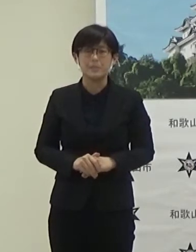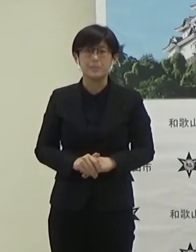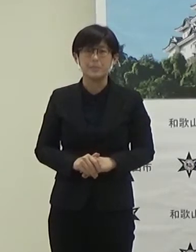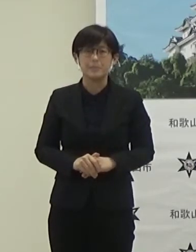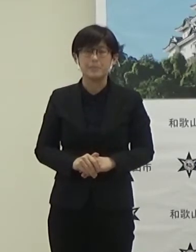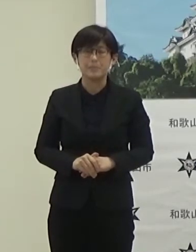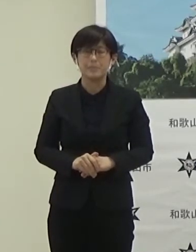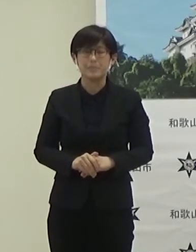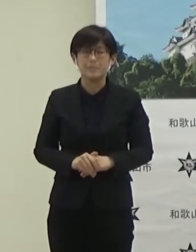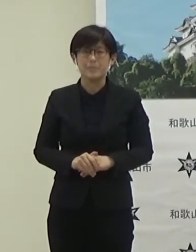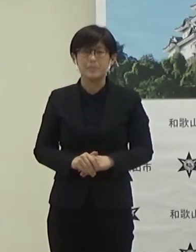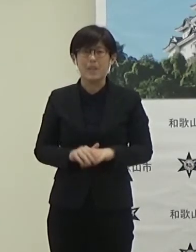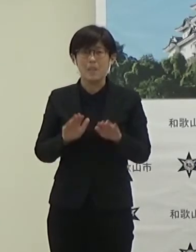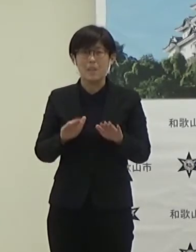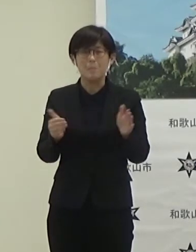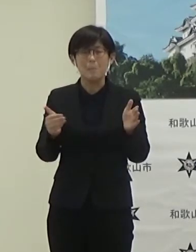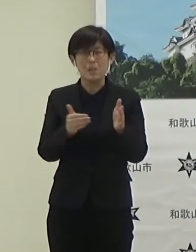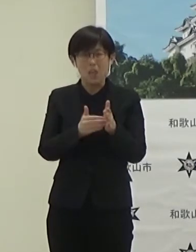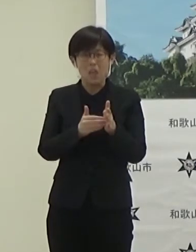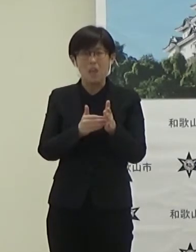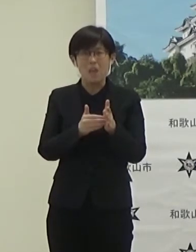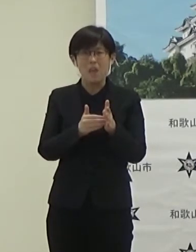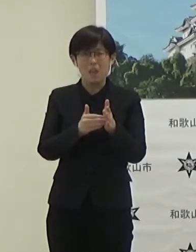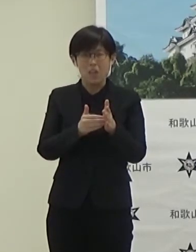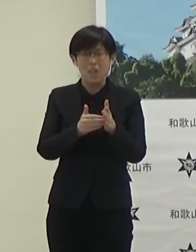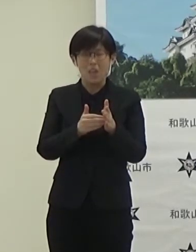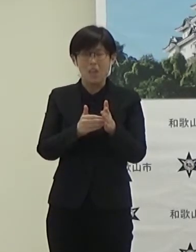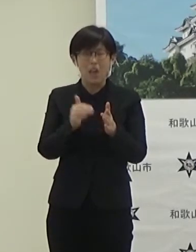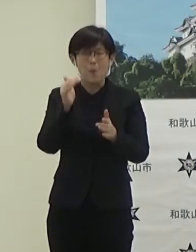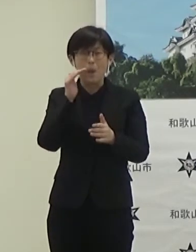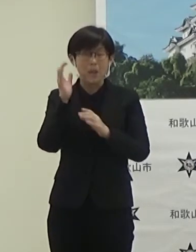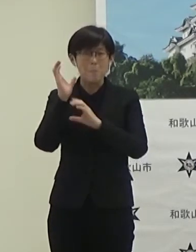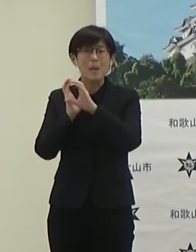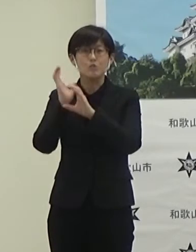今までなかったのかなと思うが和歌祭の奉納芸能です